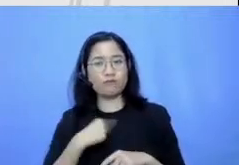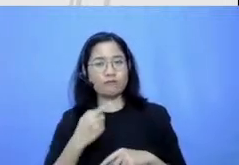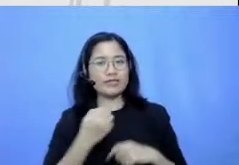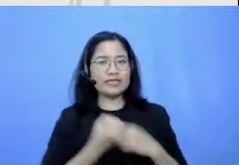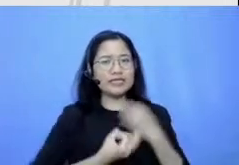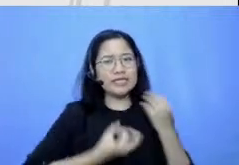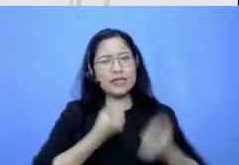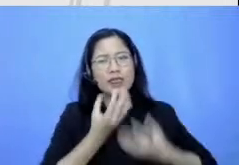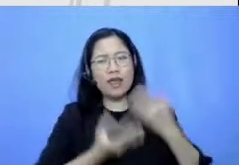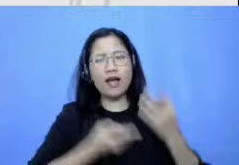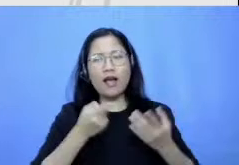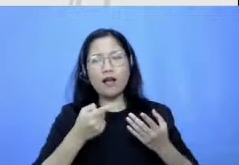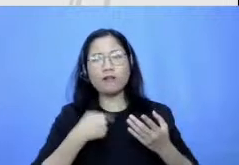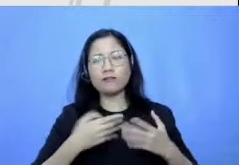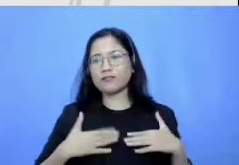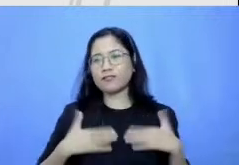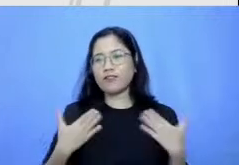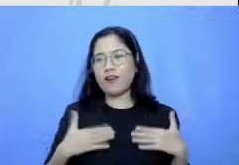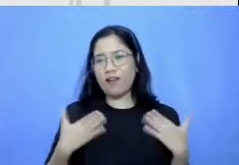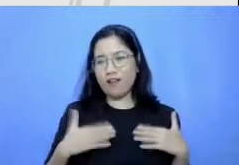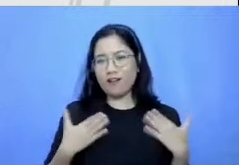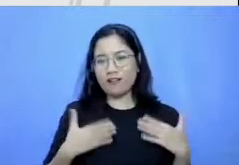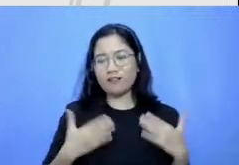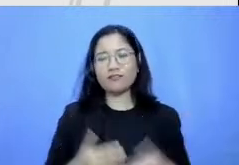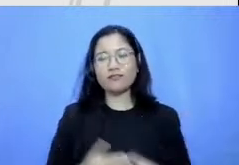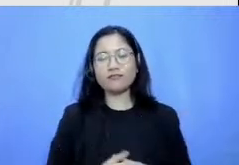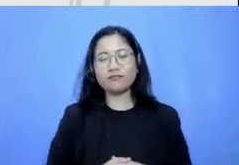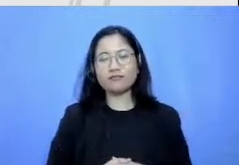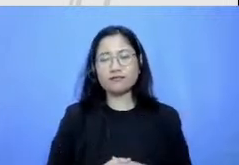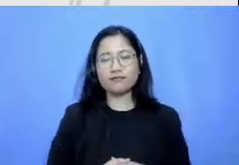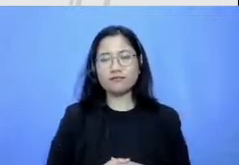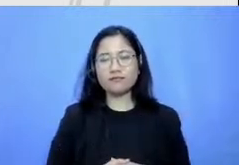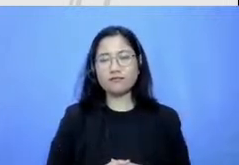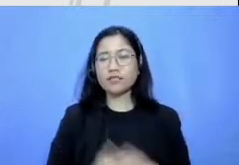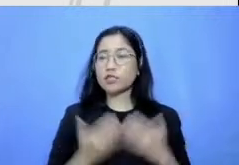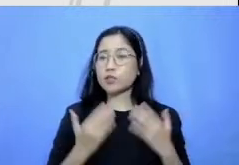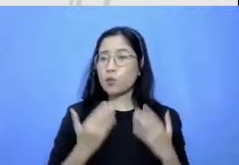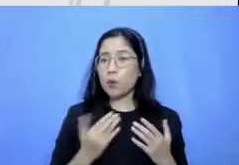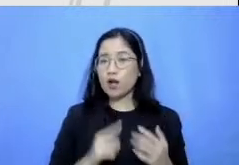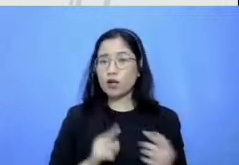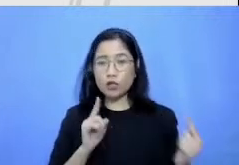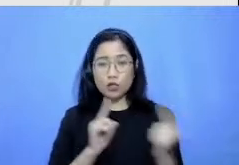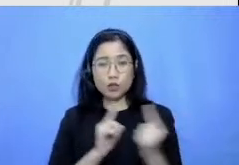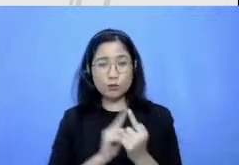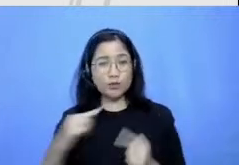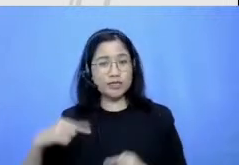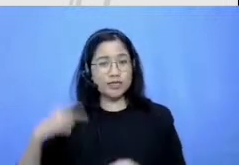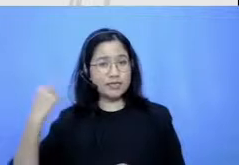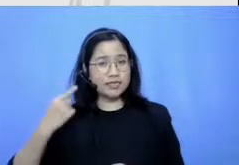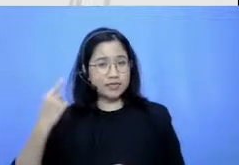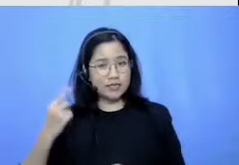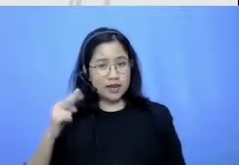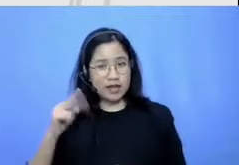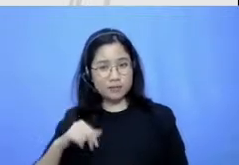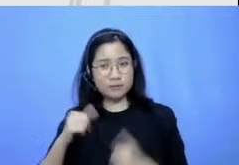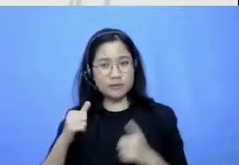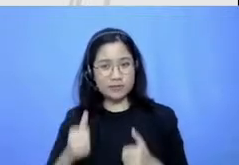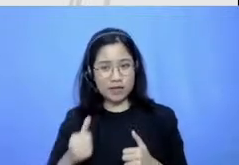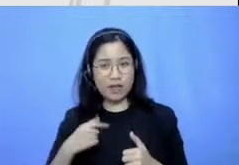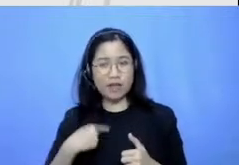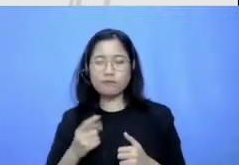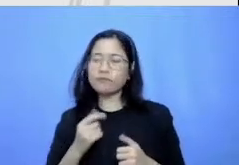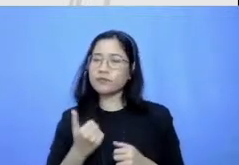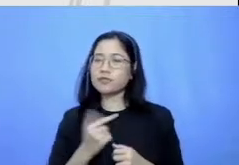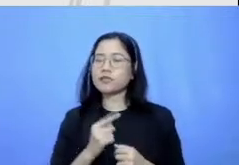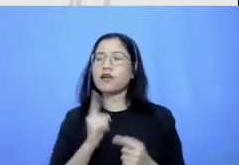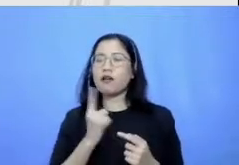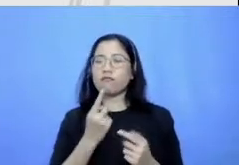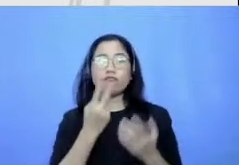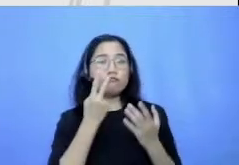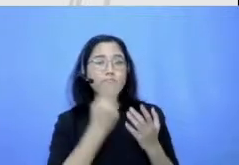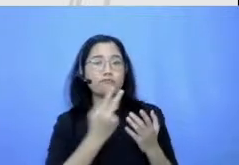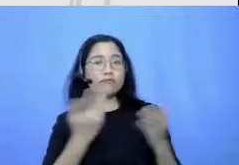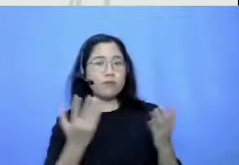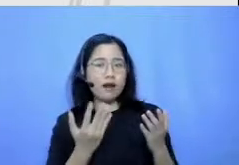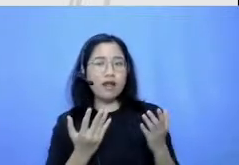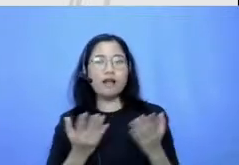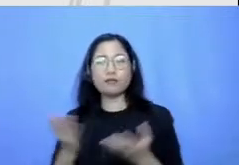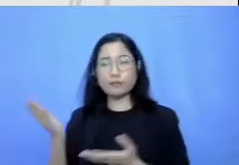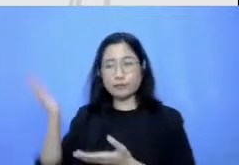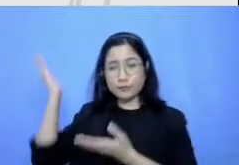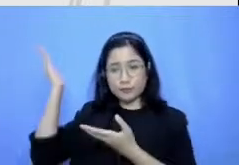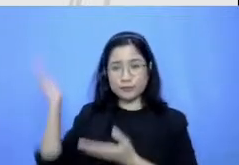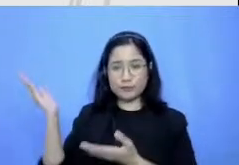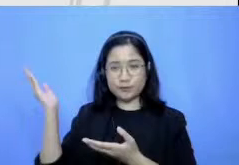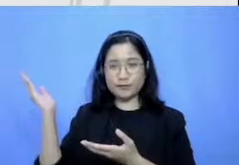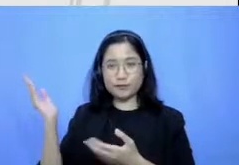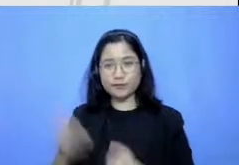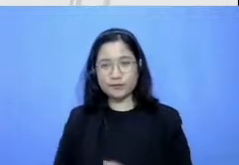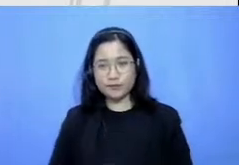m mudah-mudahan kita bisa ketemu lebih sering lagi kami bisa ditemui di disini Sekian dari